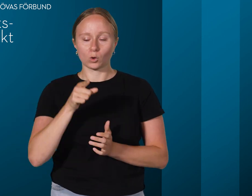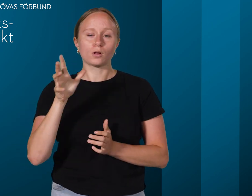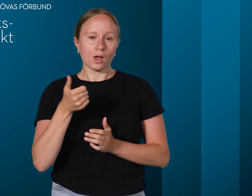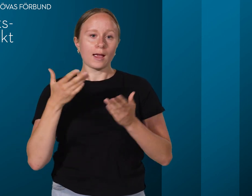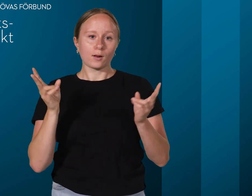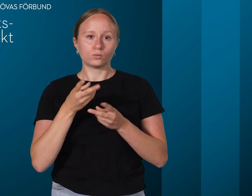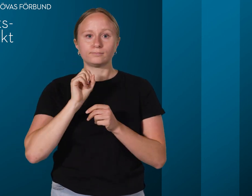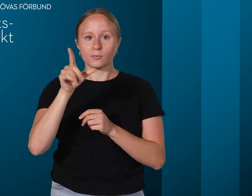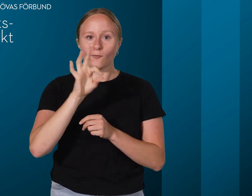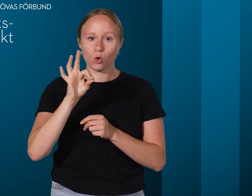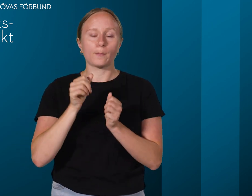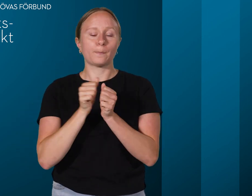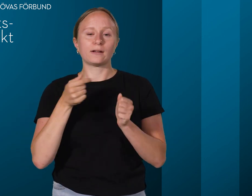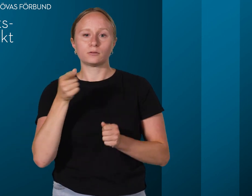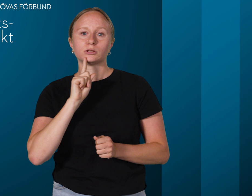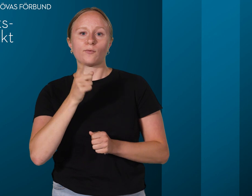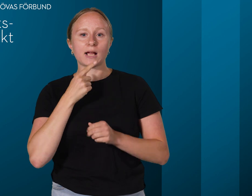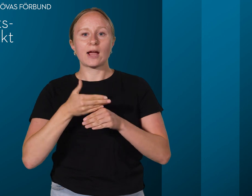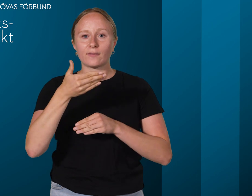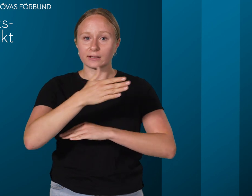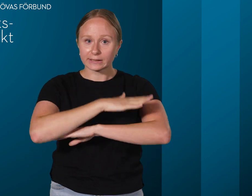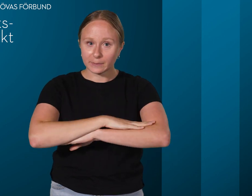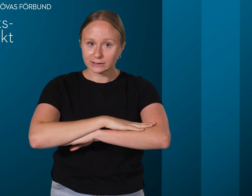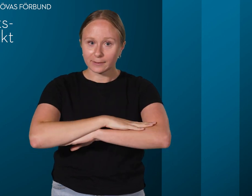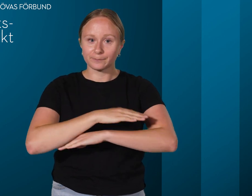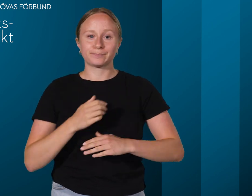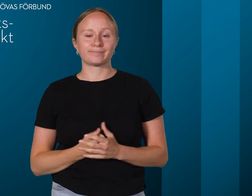Du kan dock fortfarande skicka frågor, de besvaras efter semestern.